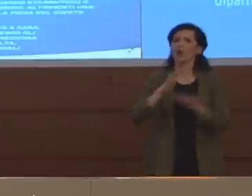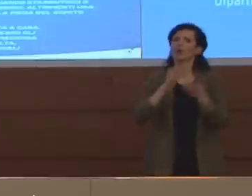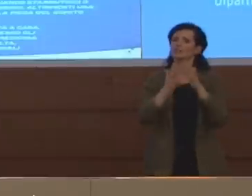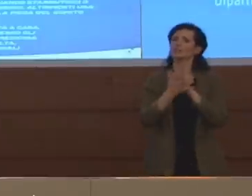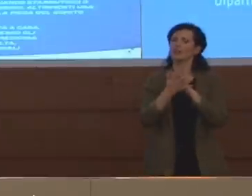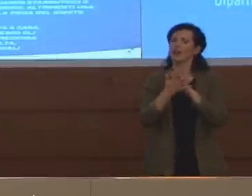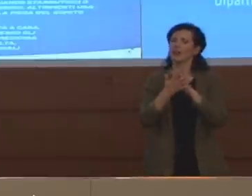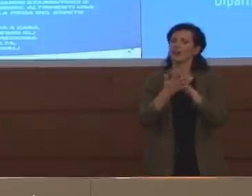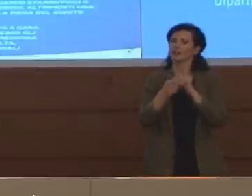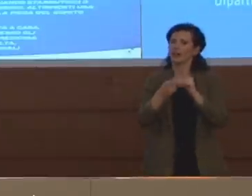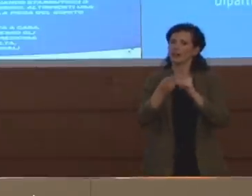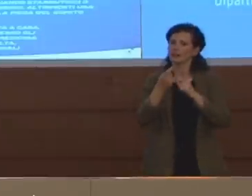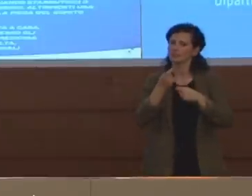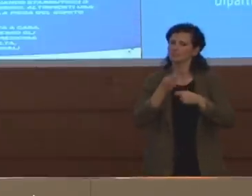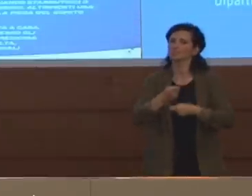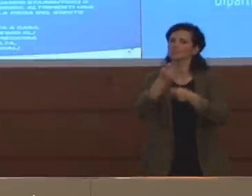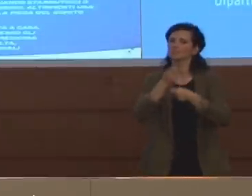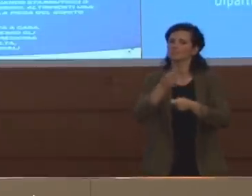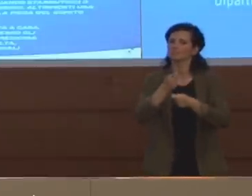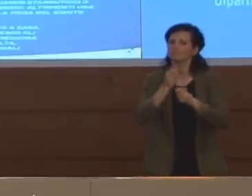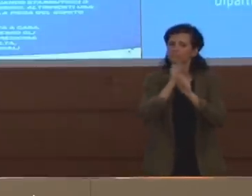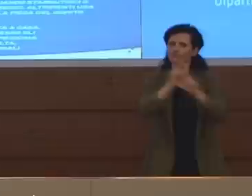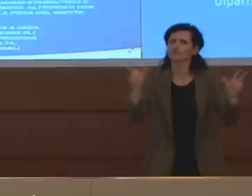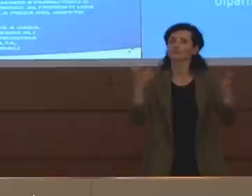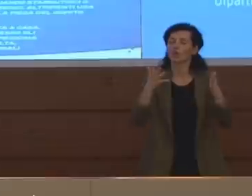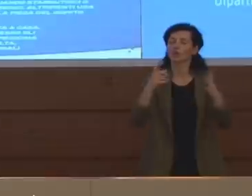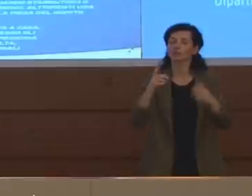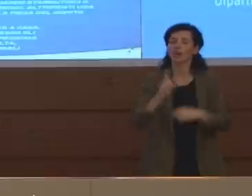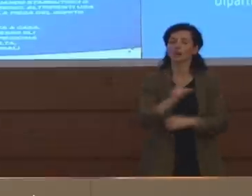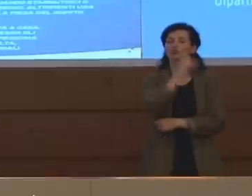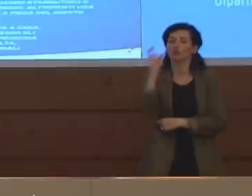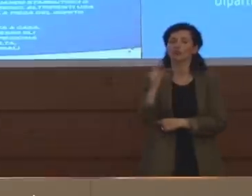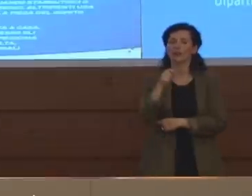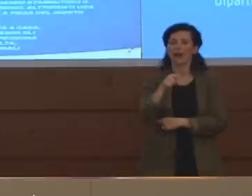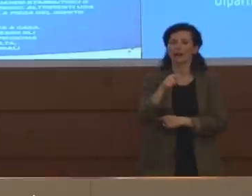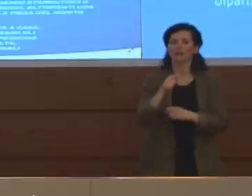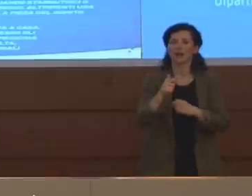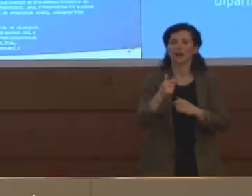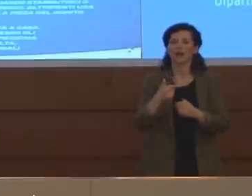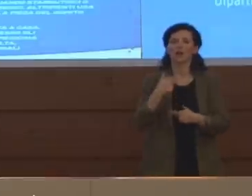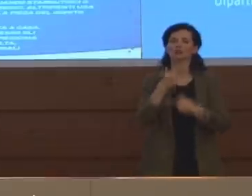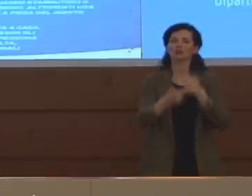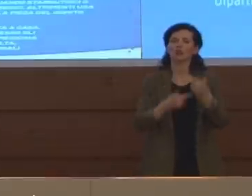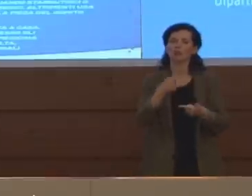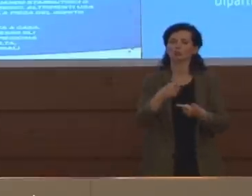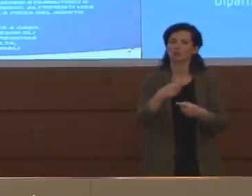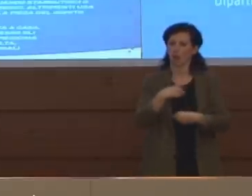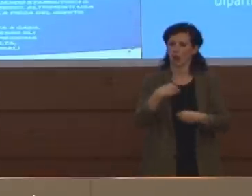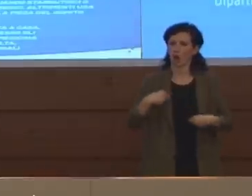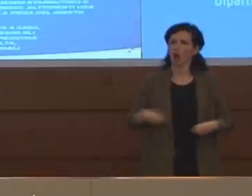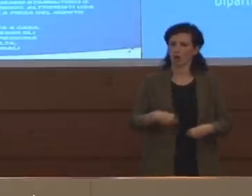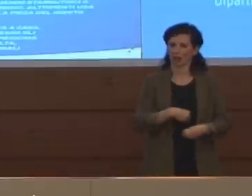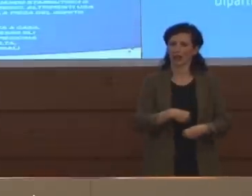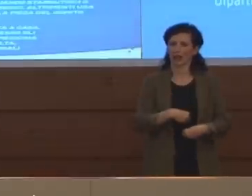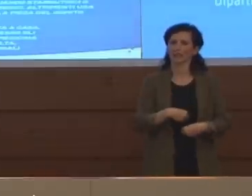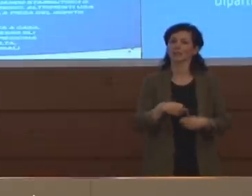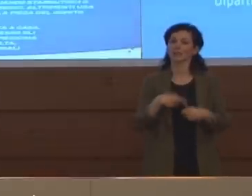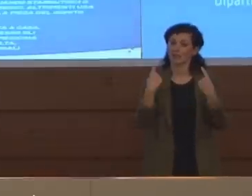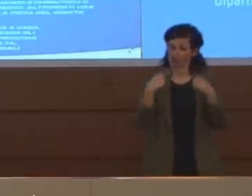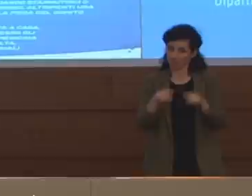la donazione come esempio di come un individuo,